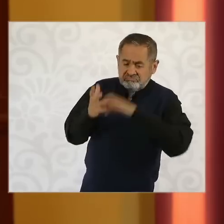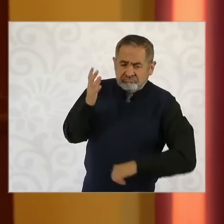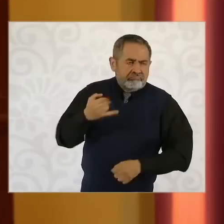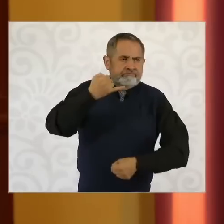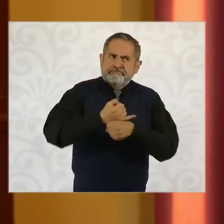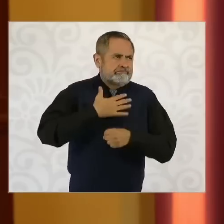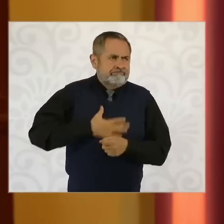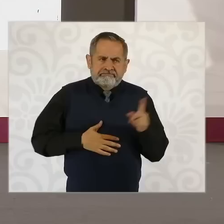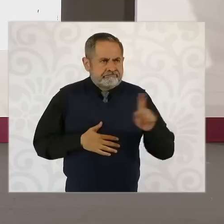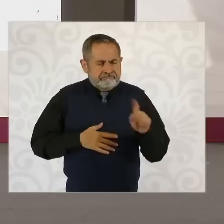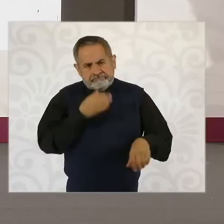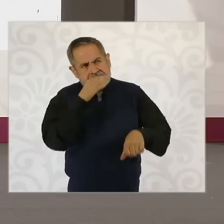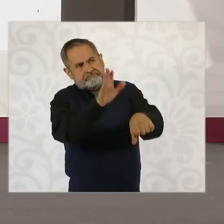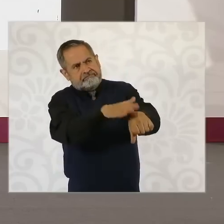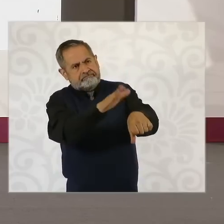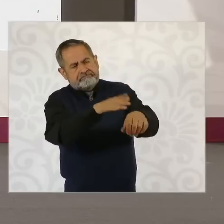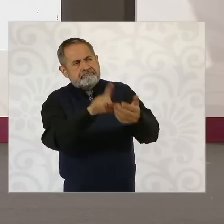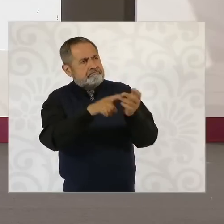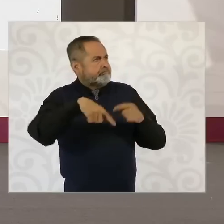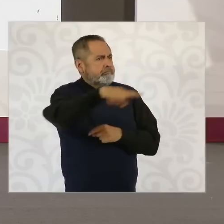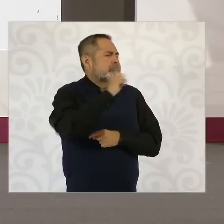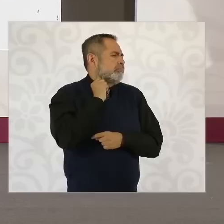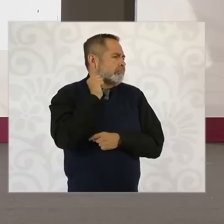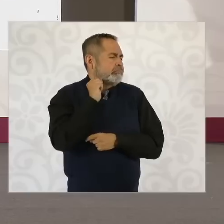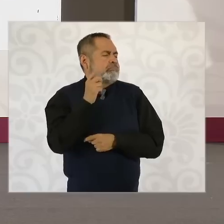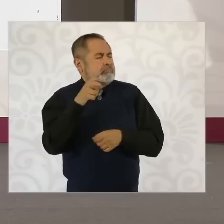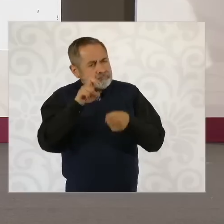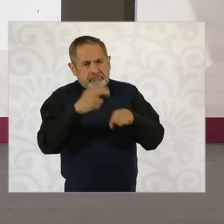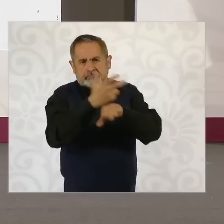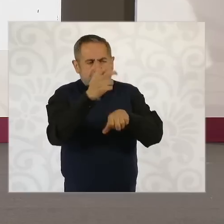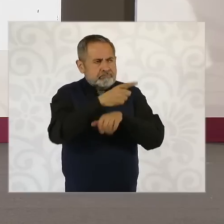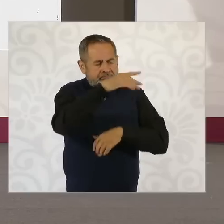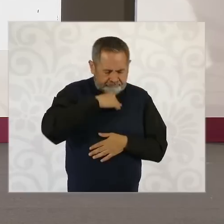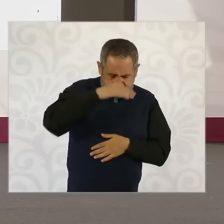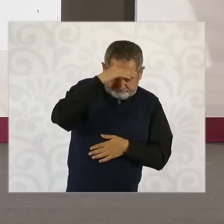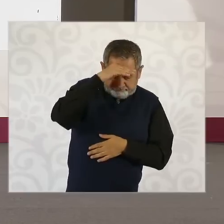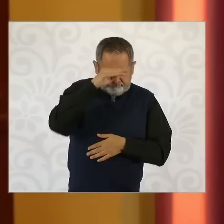un llamado al legislativo estadounidense a reconsiderar reflexivamente esta propuesta que